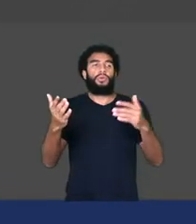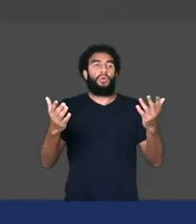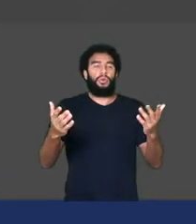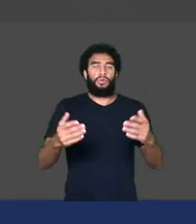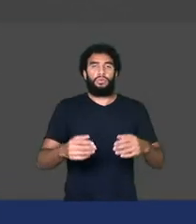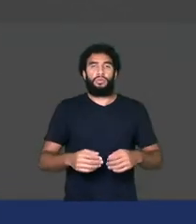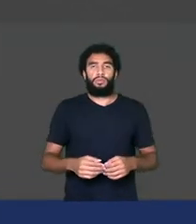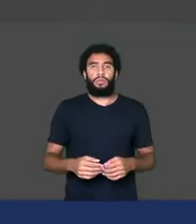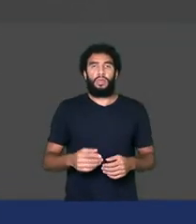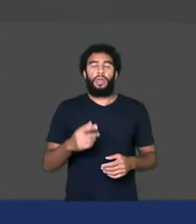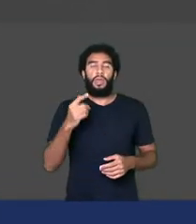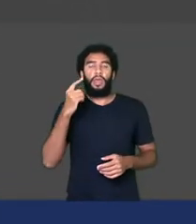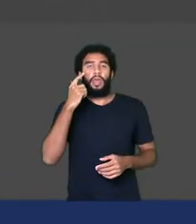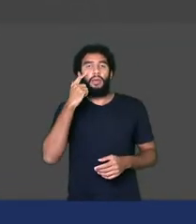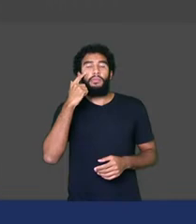ESTÃO TESTANDO OS DEMAIS PAÍSES E A RESPOSTA DOS